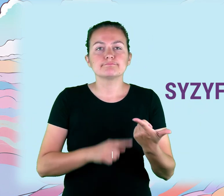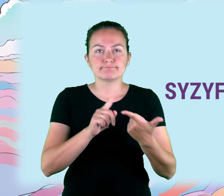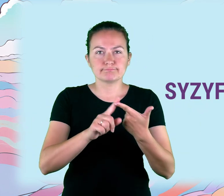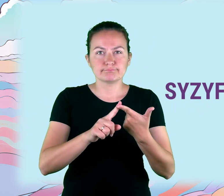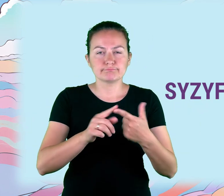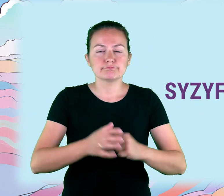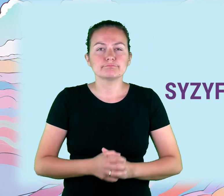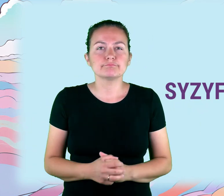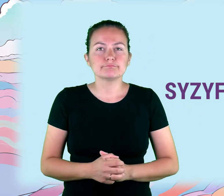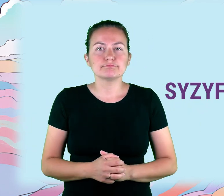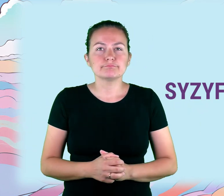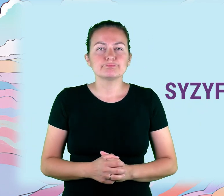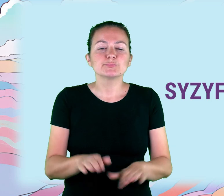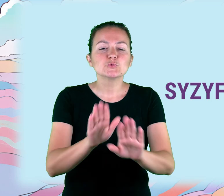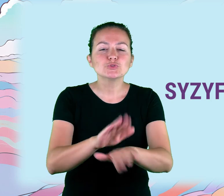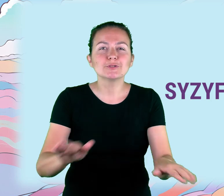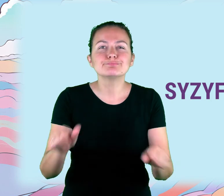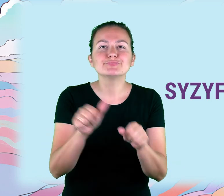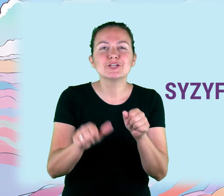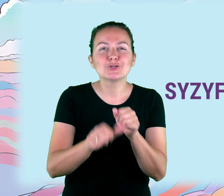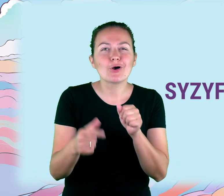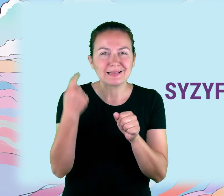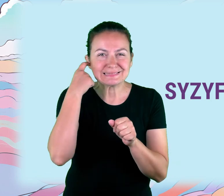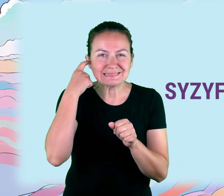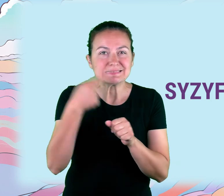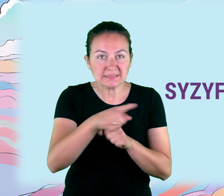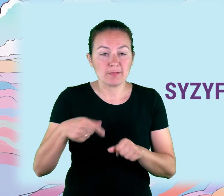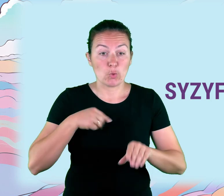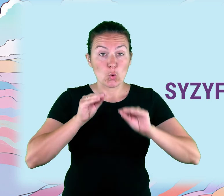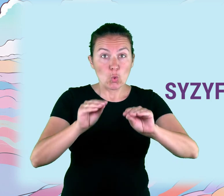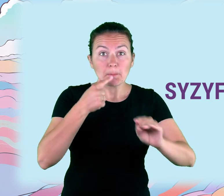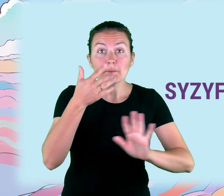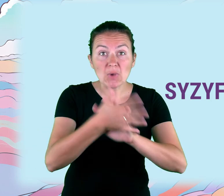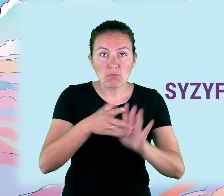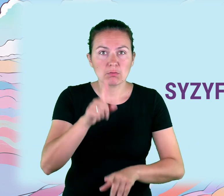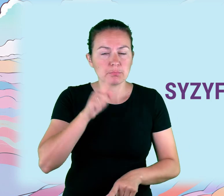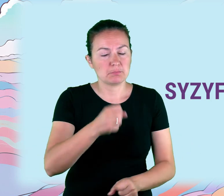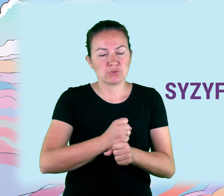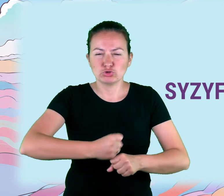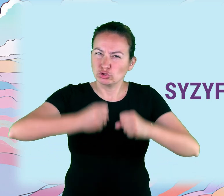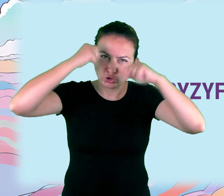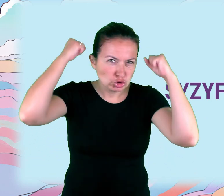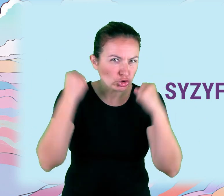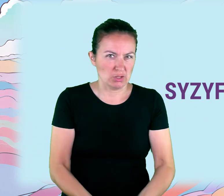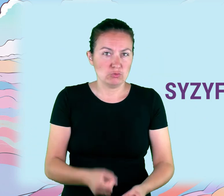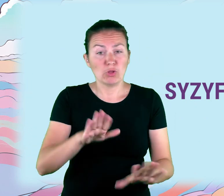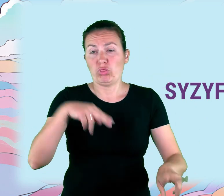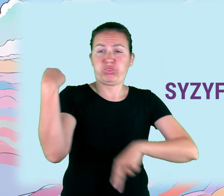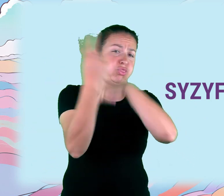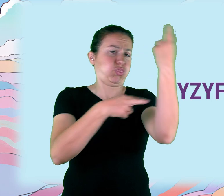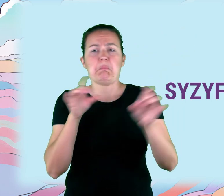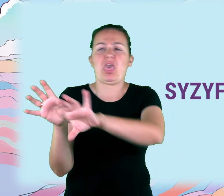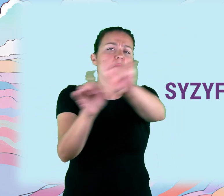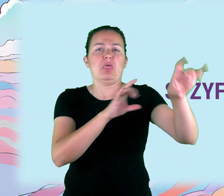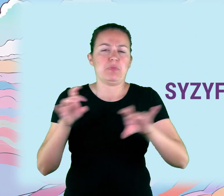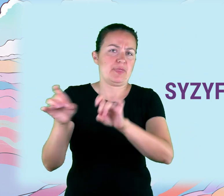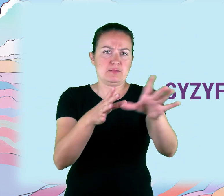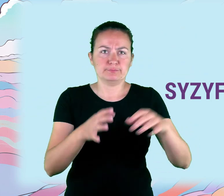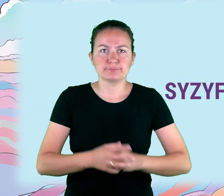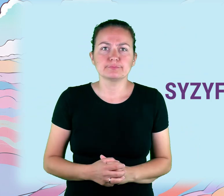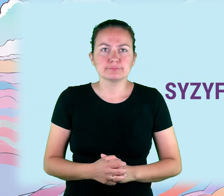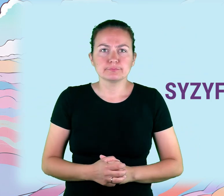2. Uczę języka migowego słyszące przedszkolaki. To naprawdę syzyfowa praca. Dzieci wcale na mnie nie patrzą i cały czas biegają po sali.